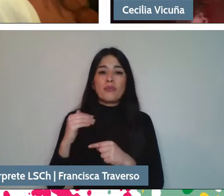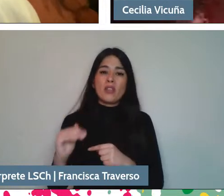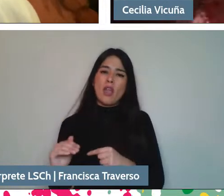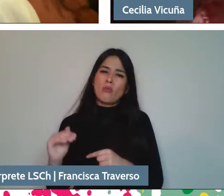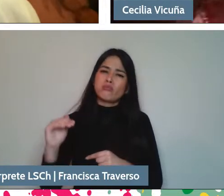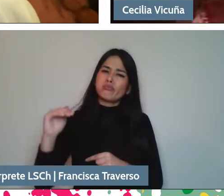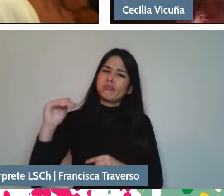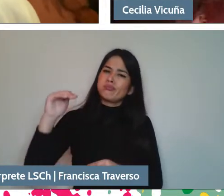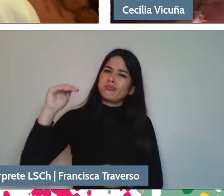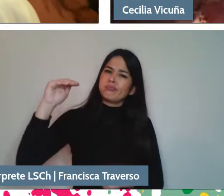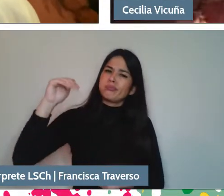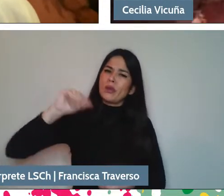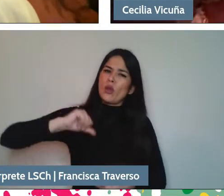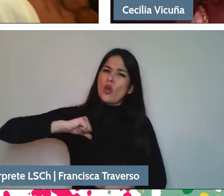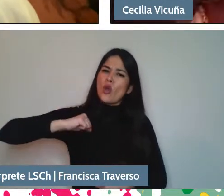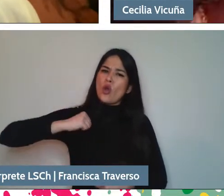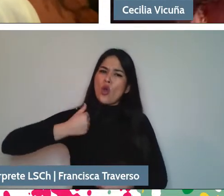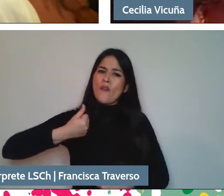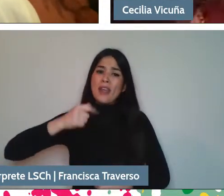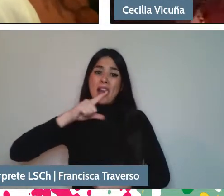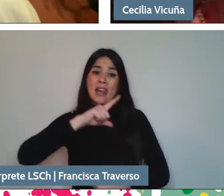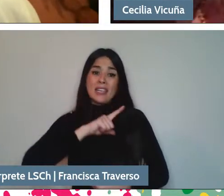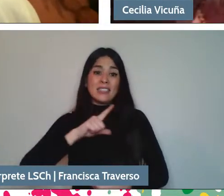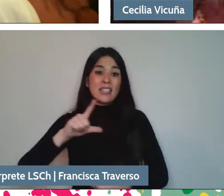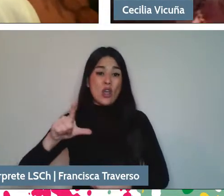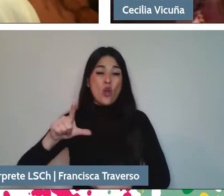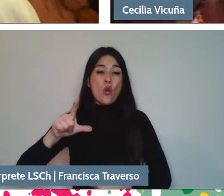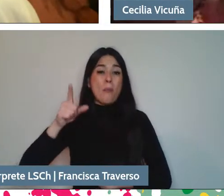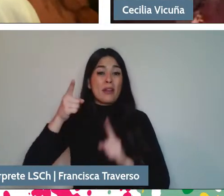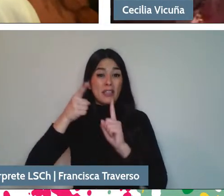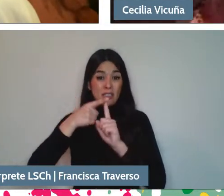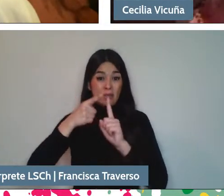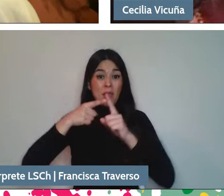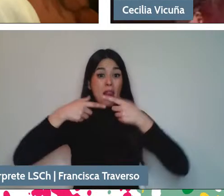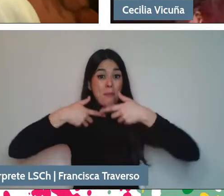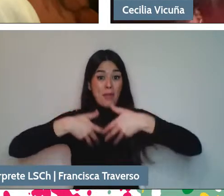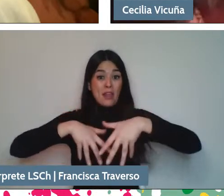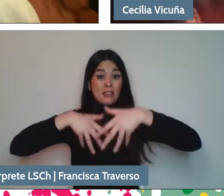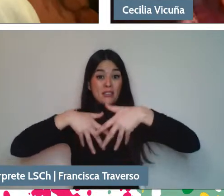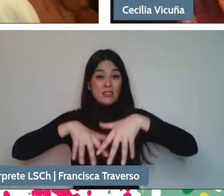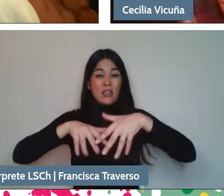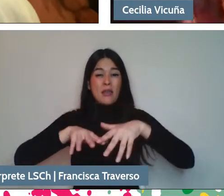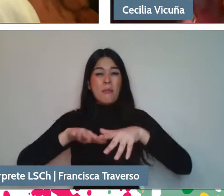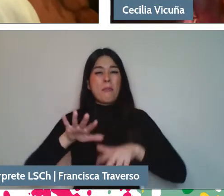y me acuerdo que yo ya participaba de las marchas cuando tenía más o menos 14, 15 años.